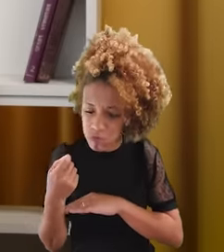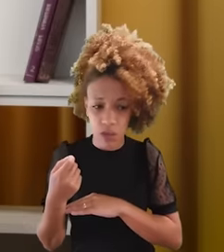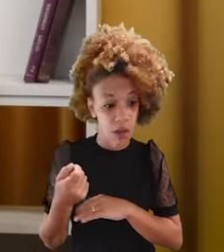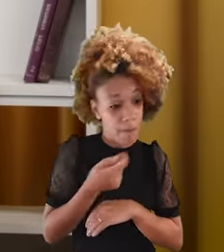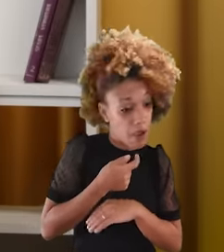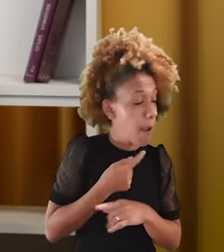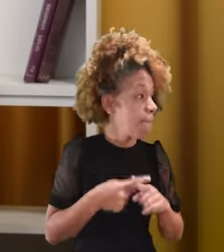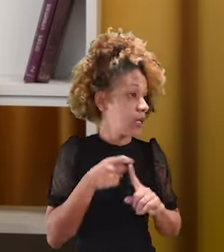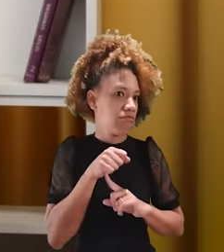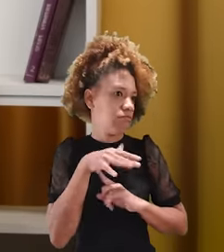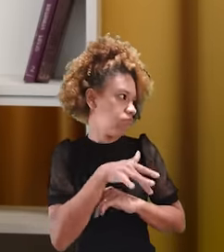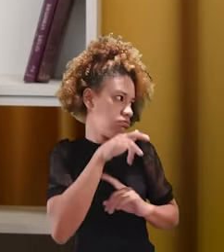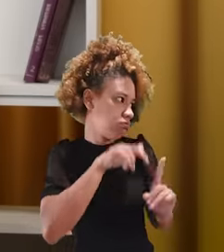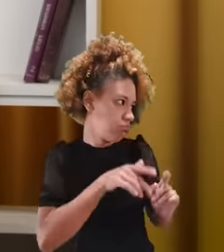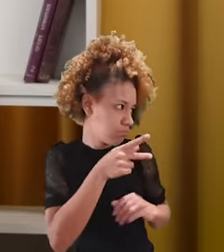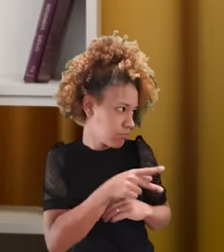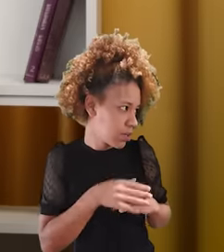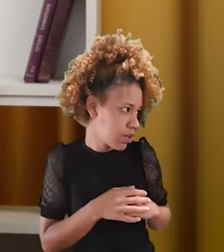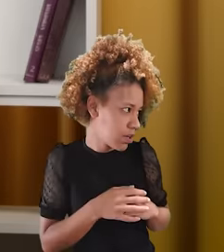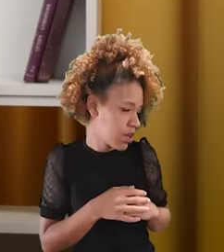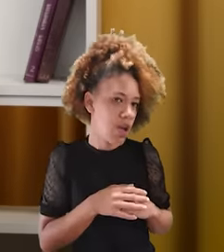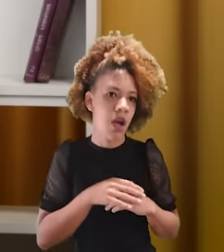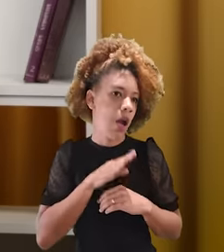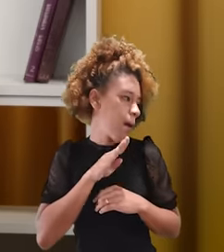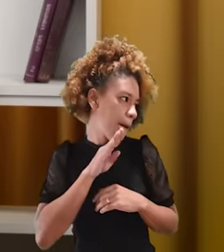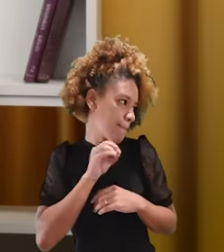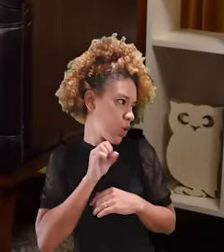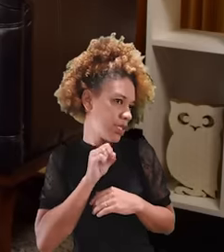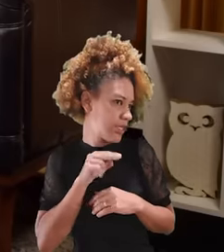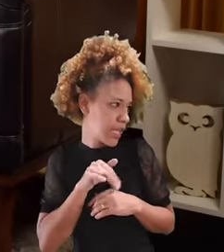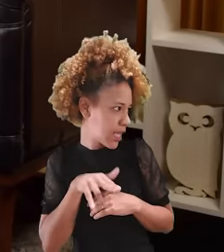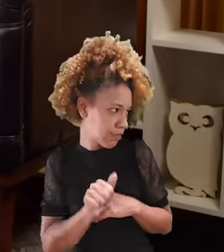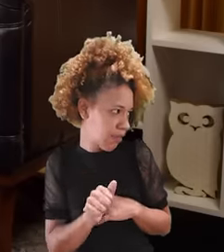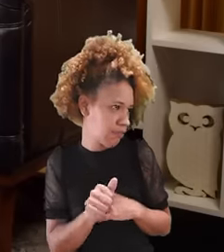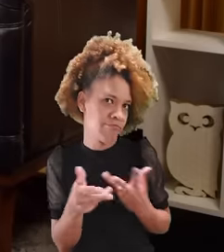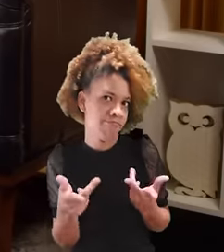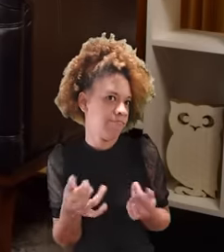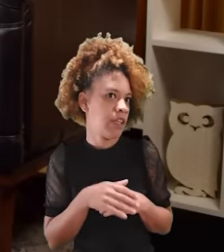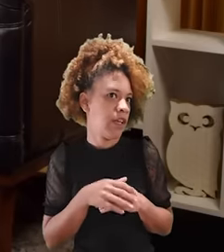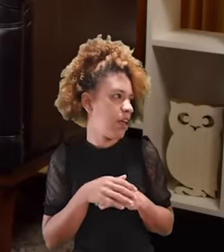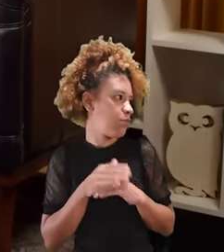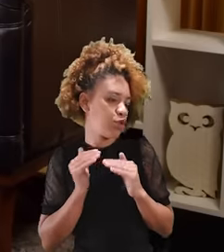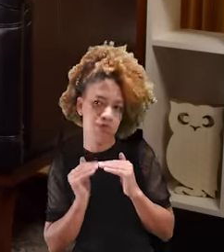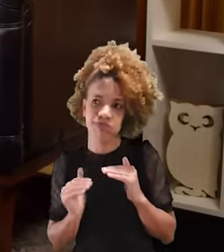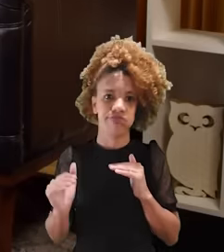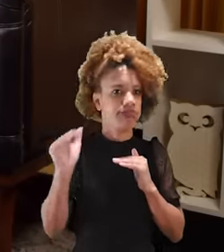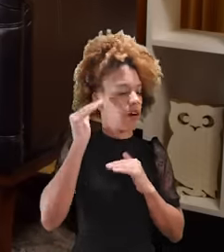com personagem sim né esse a Bozena foi a coisa que mais digamos assim te levou pro Popular sim